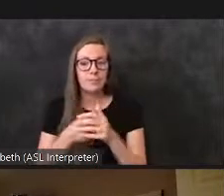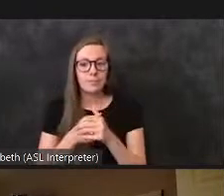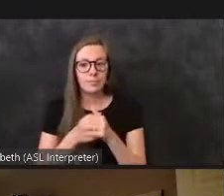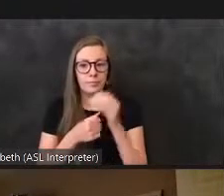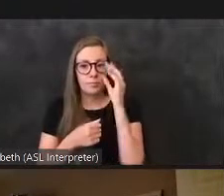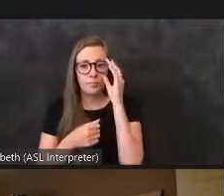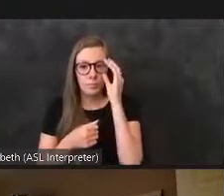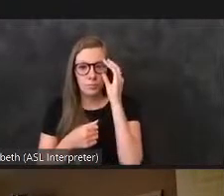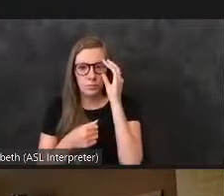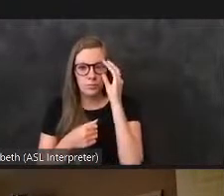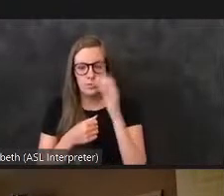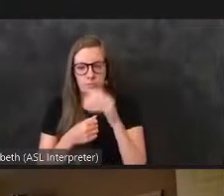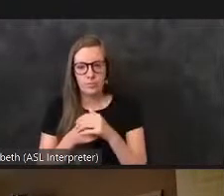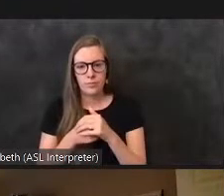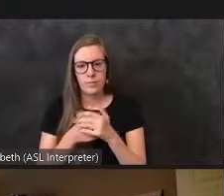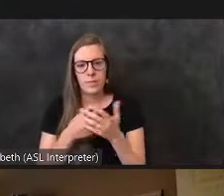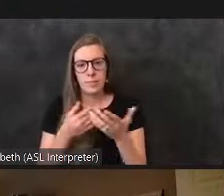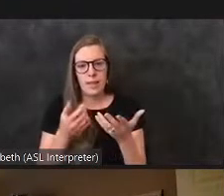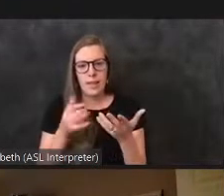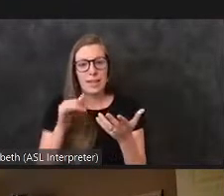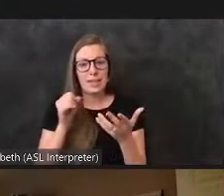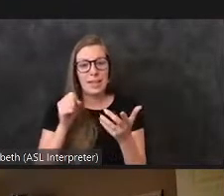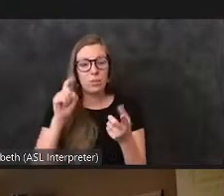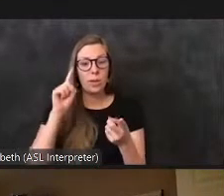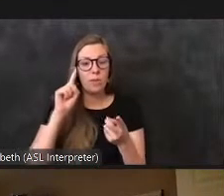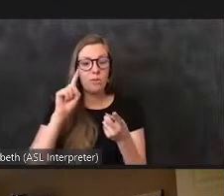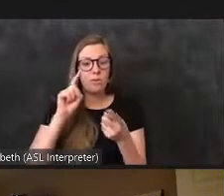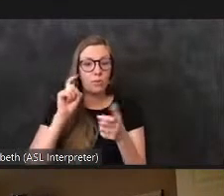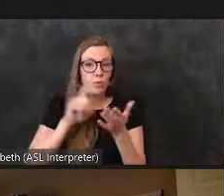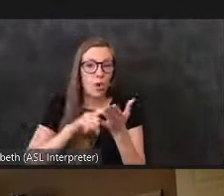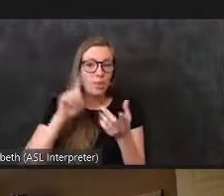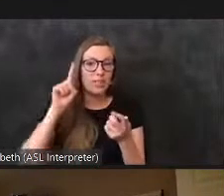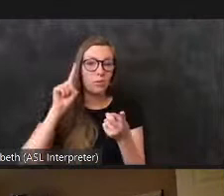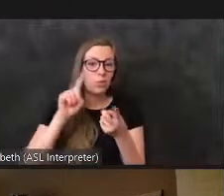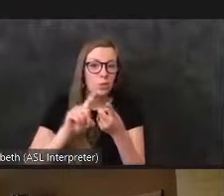De prevención del suicidio. No sauter la.